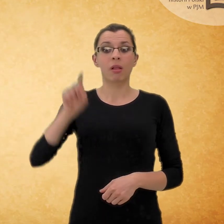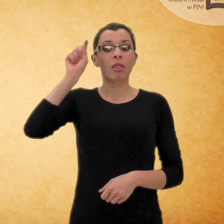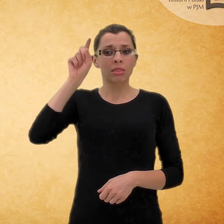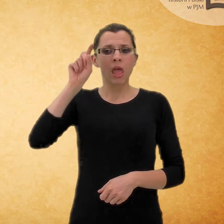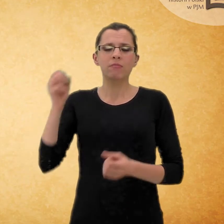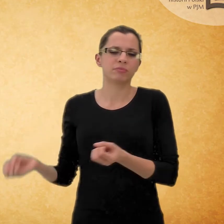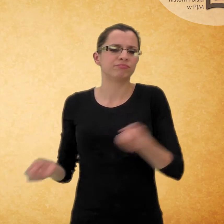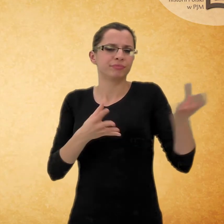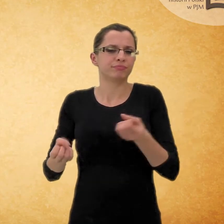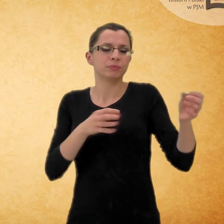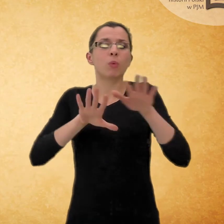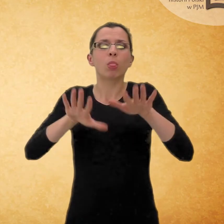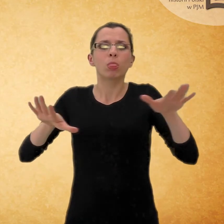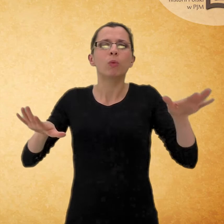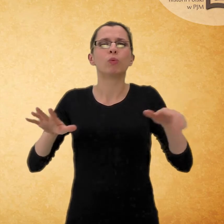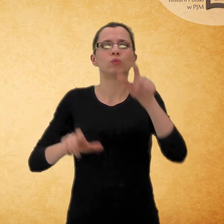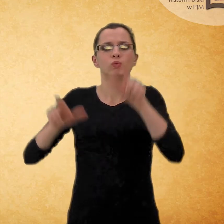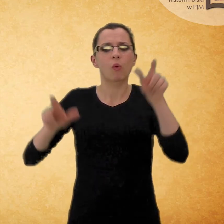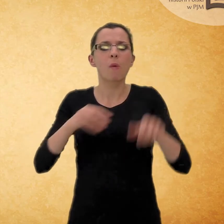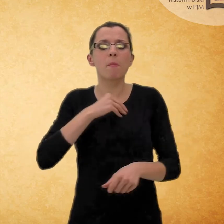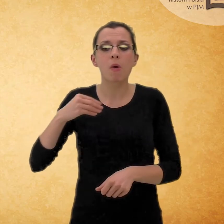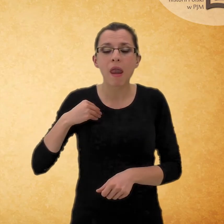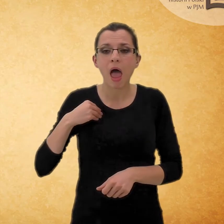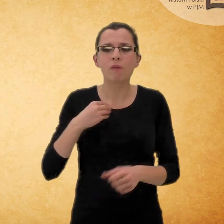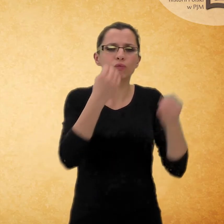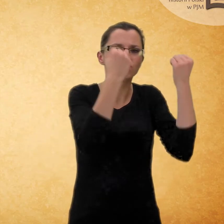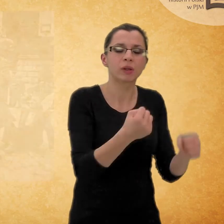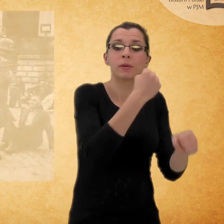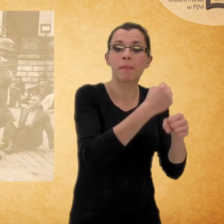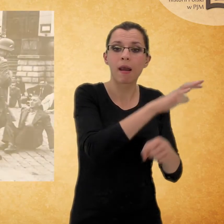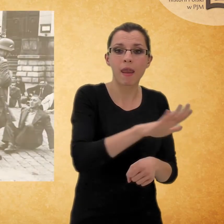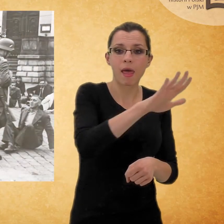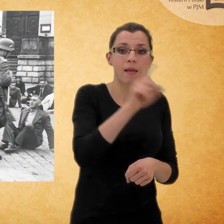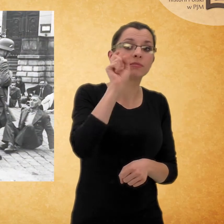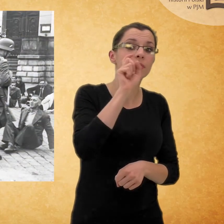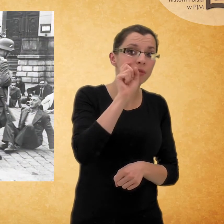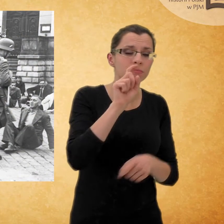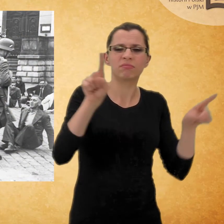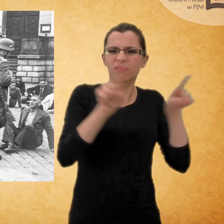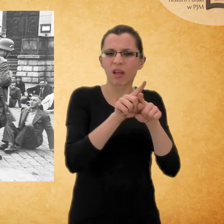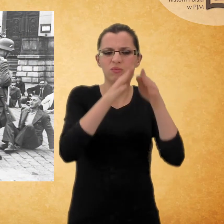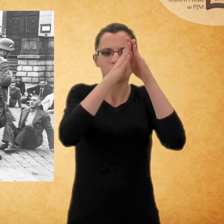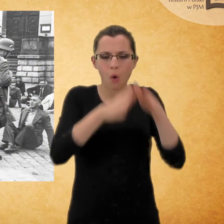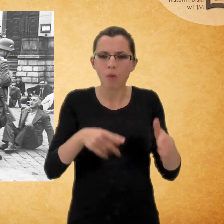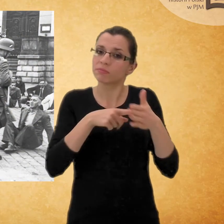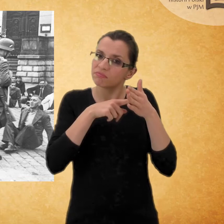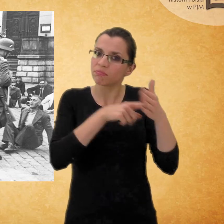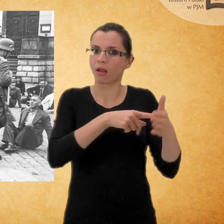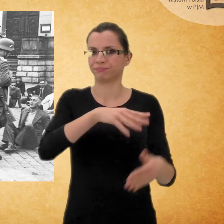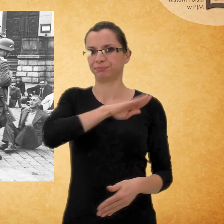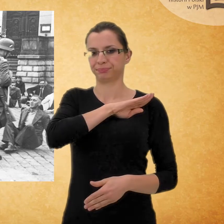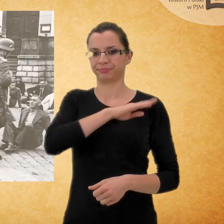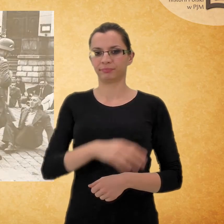Niemcy wywozili wiele tysięcy Polaków do przymusowej pracy w Niemczech lub do obozów koncentracyjnych.